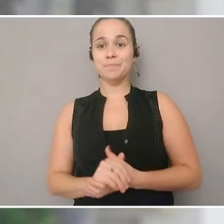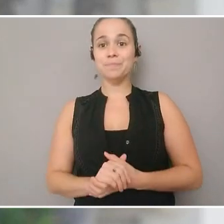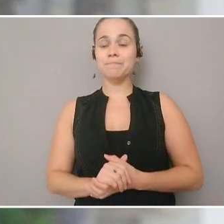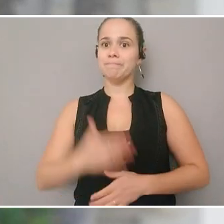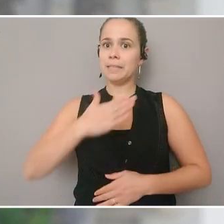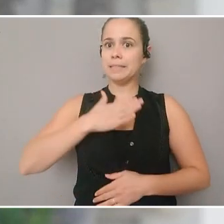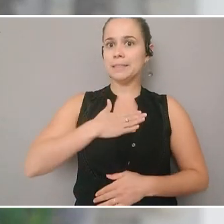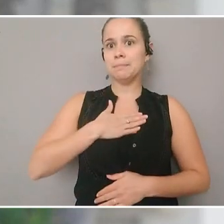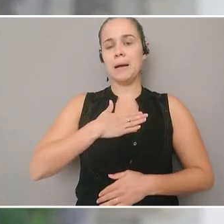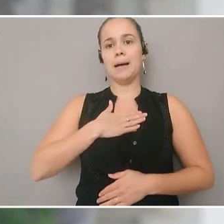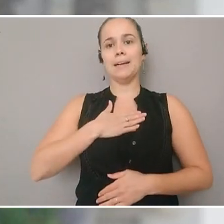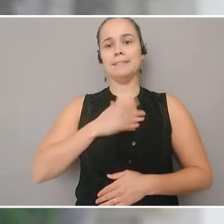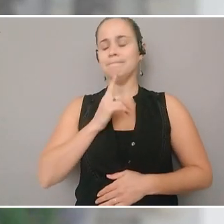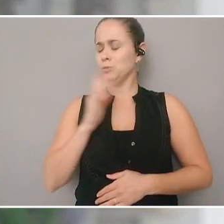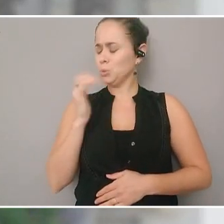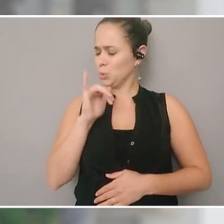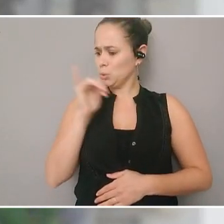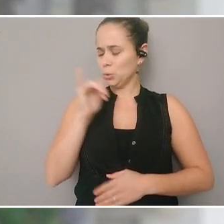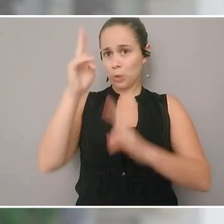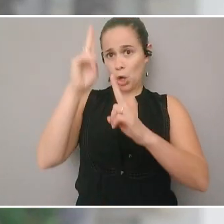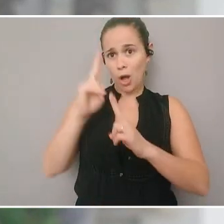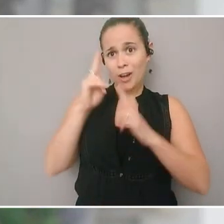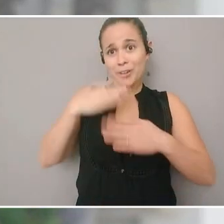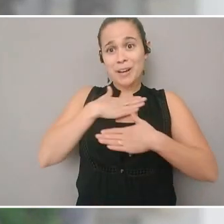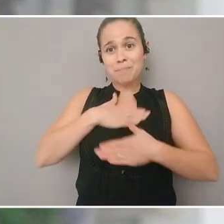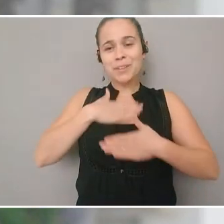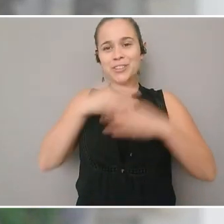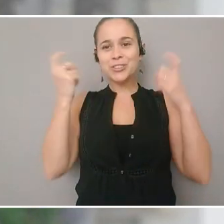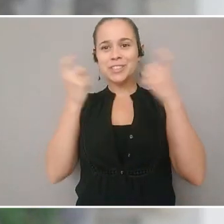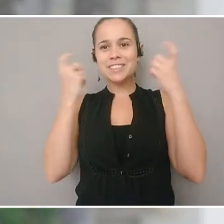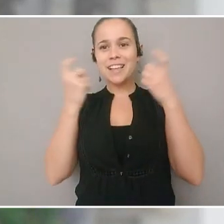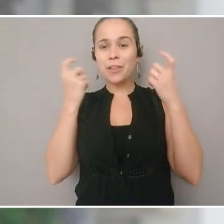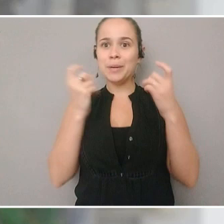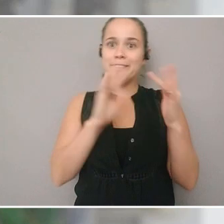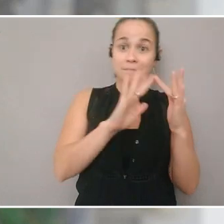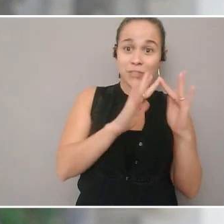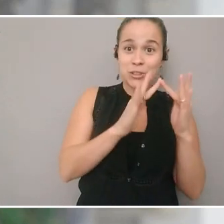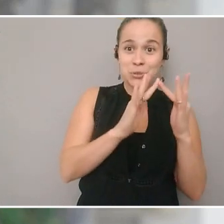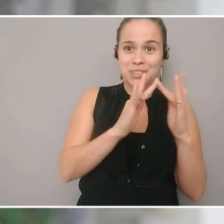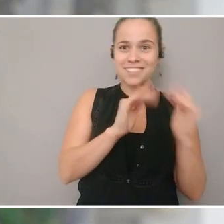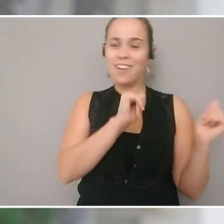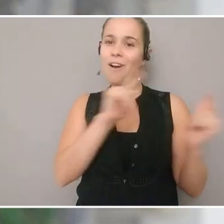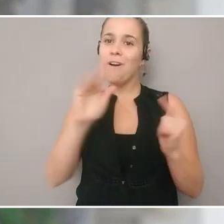mi distintivo honor y placer en